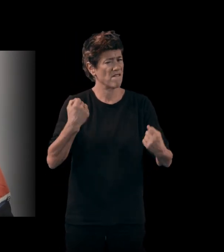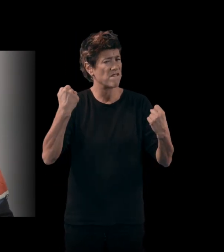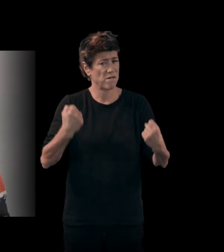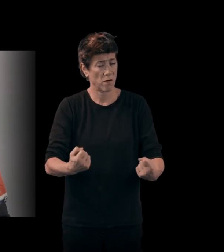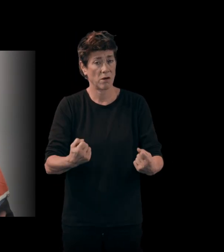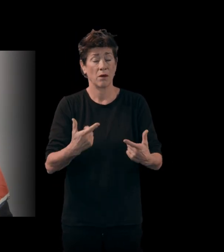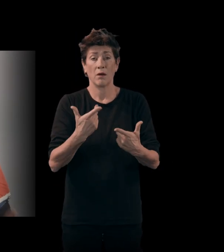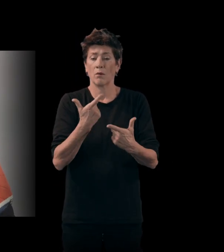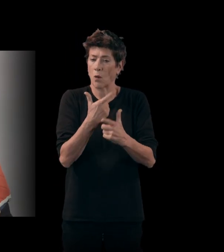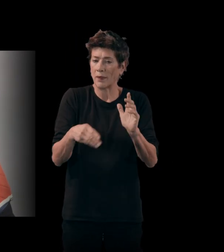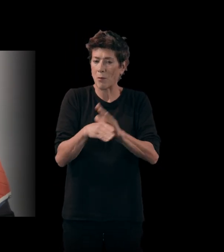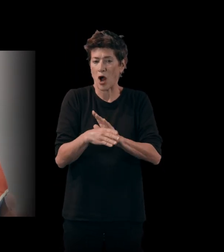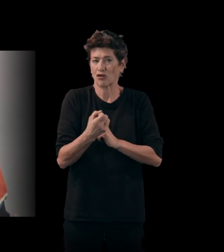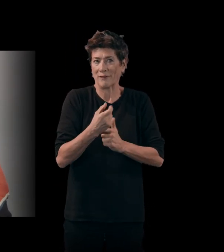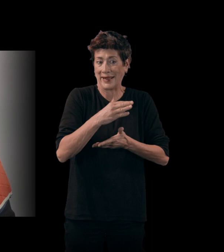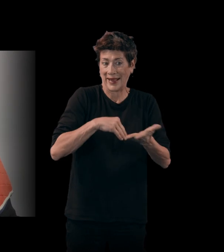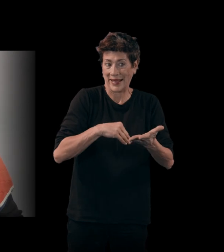Au départ, j’avais envie d’écrire sur les deux, c’est aussi simple que ça.